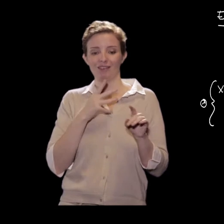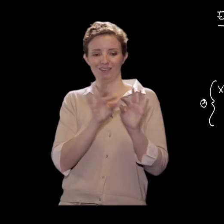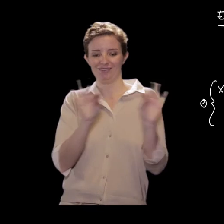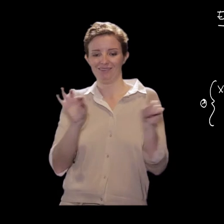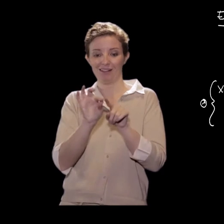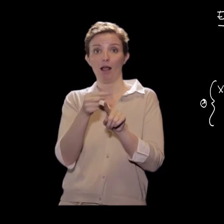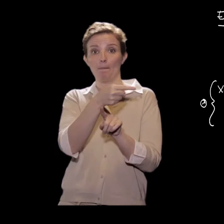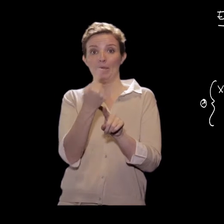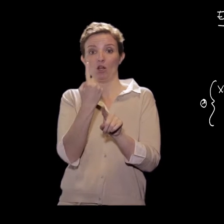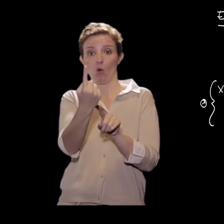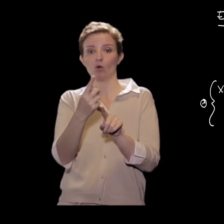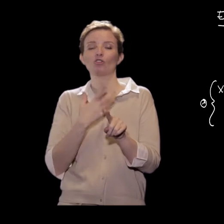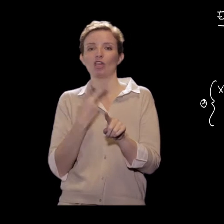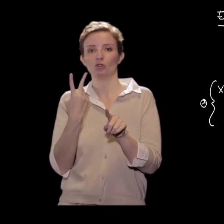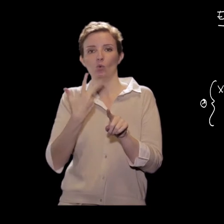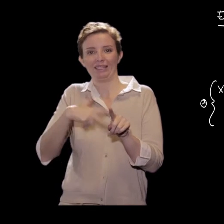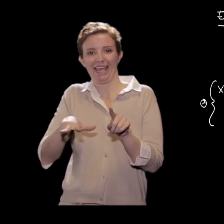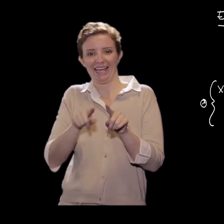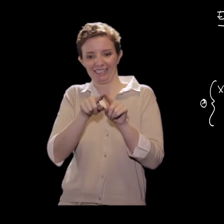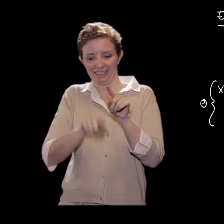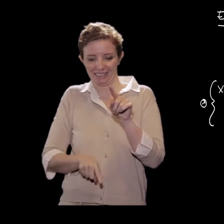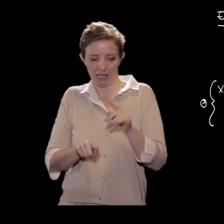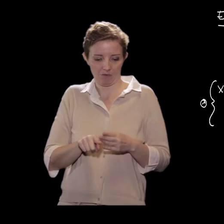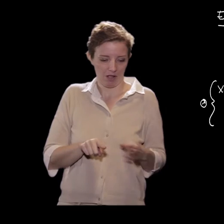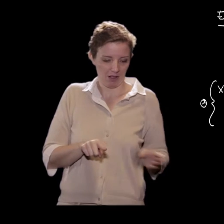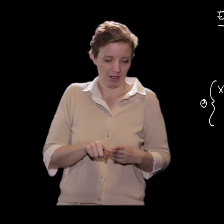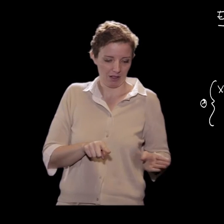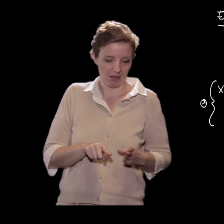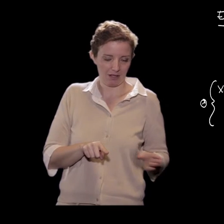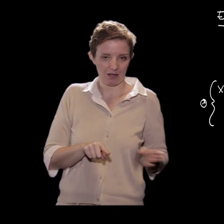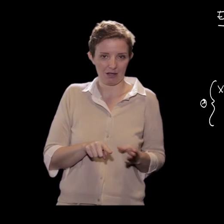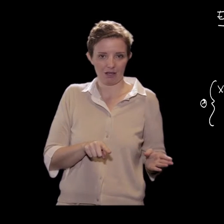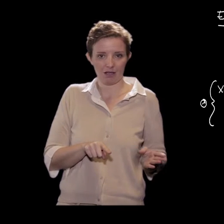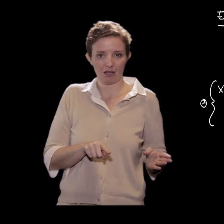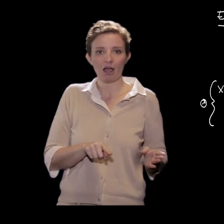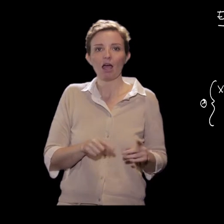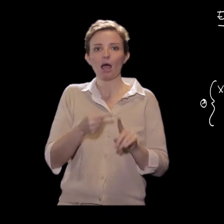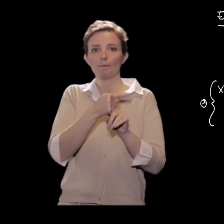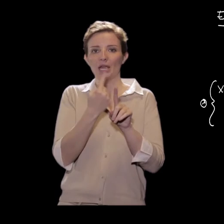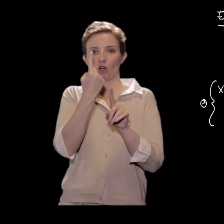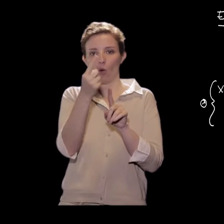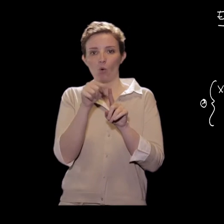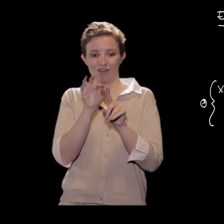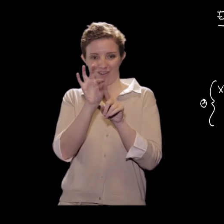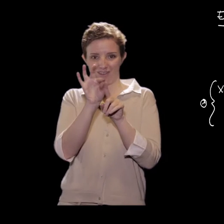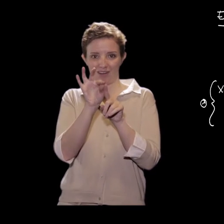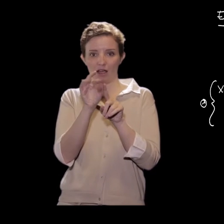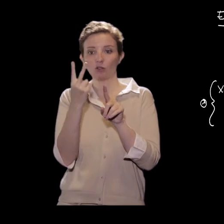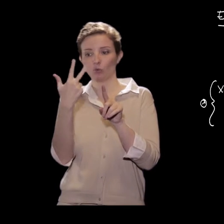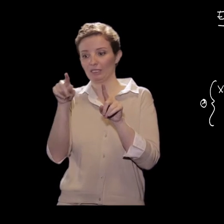Questa parte del sistema dovremo studiarla qui. 1 è qui e 2/3 starà da questa parte.